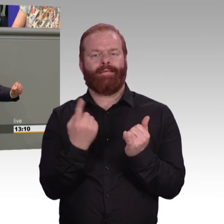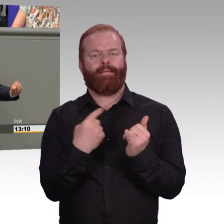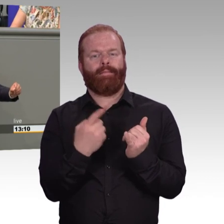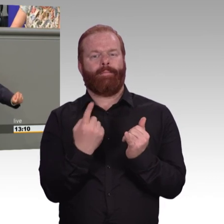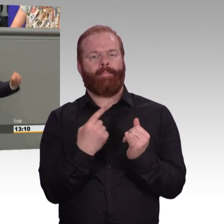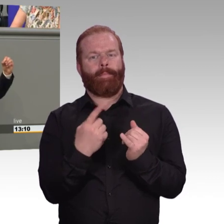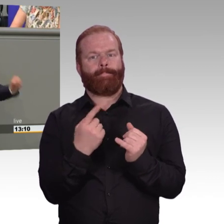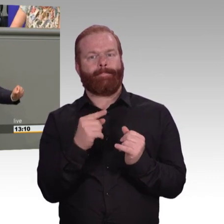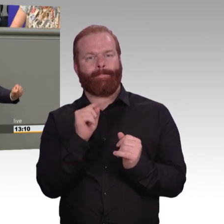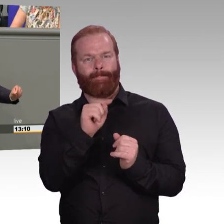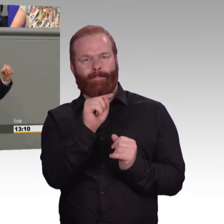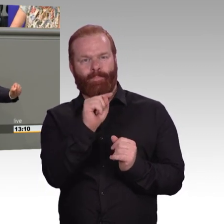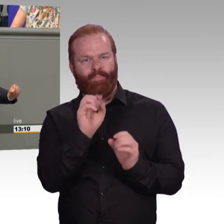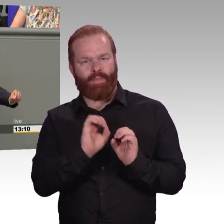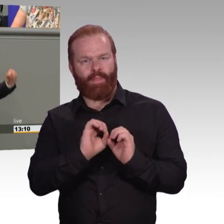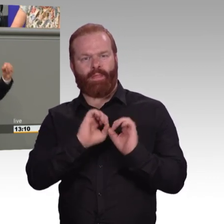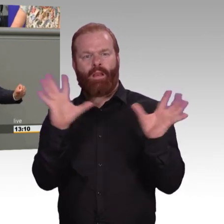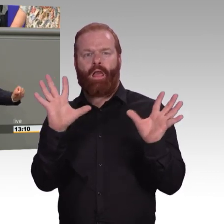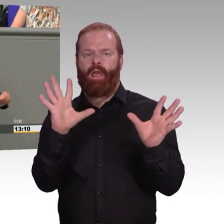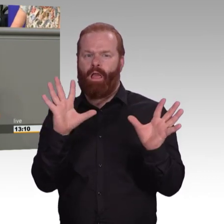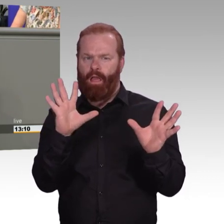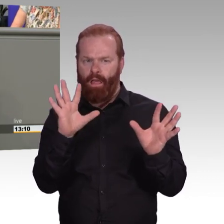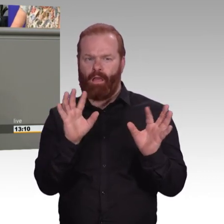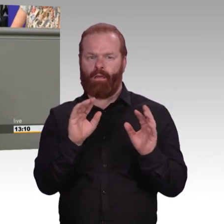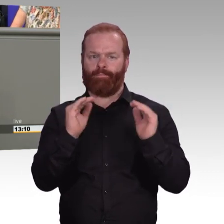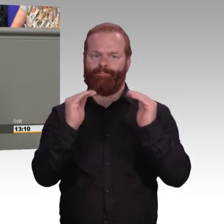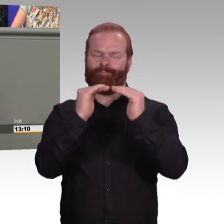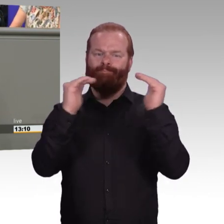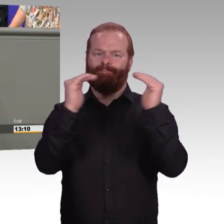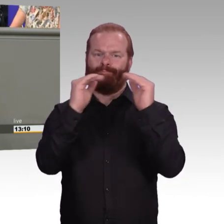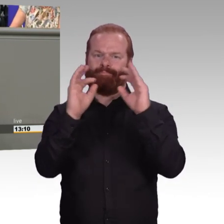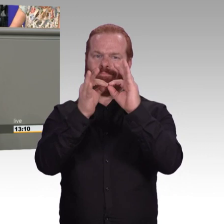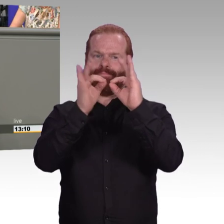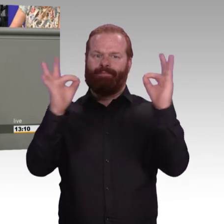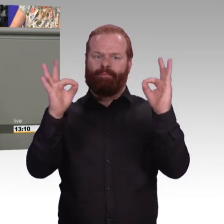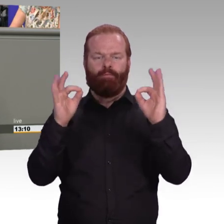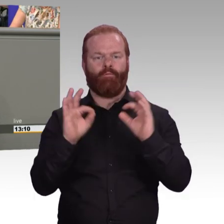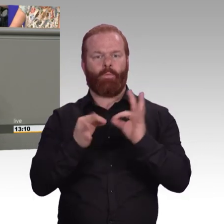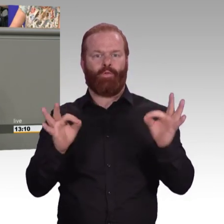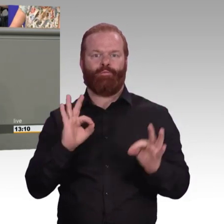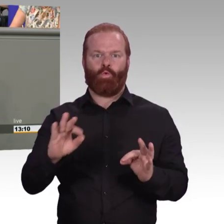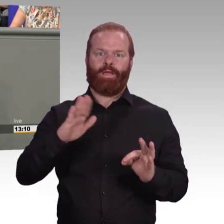von Staat, von Familie, von Eltern und Kindern nicht durcheinanderbringt, sondern dass man diese kluge